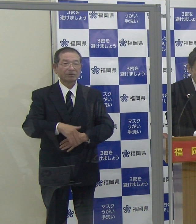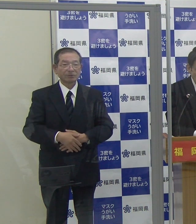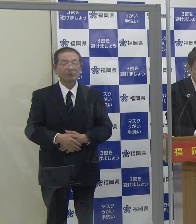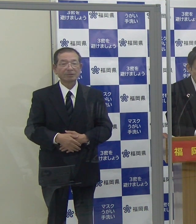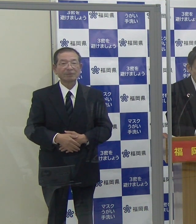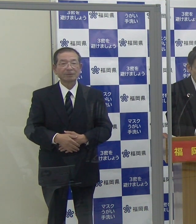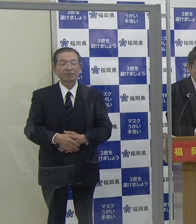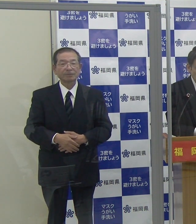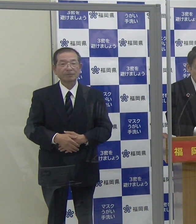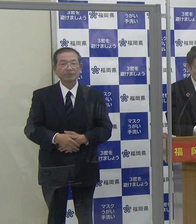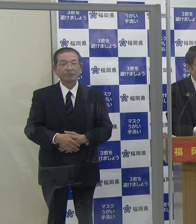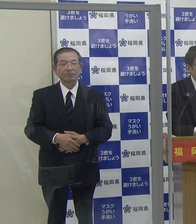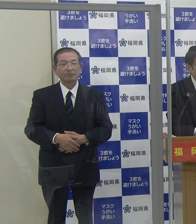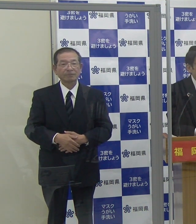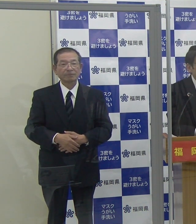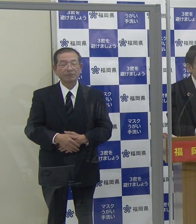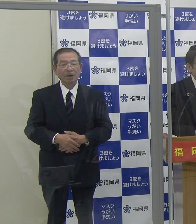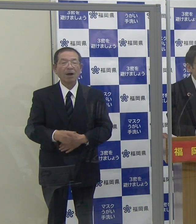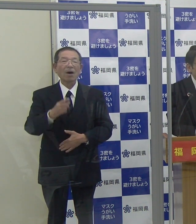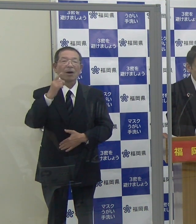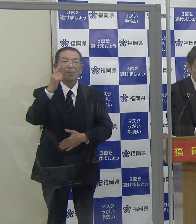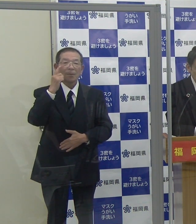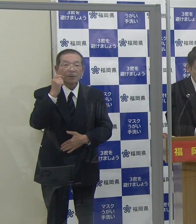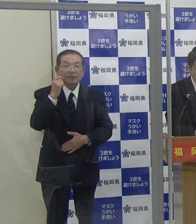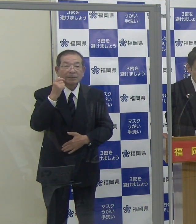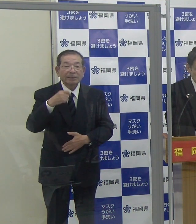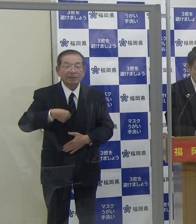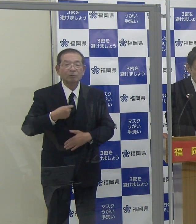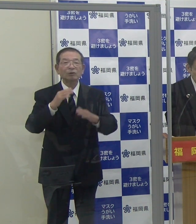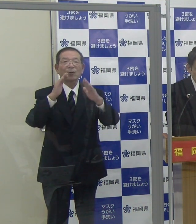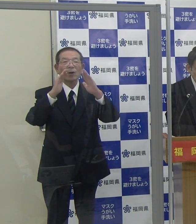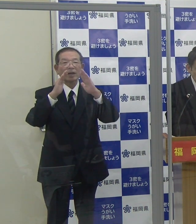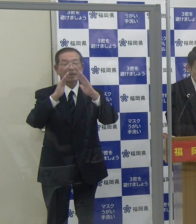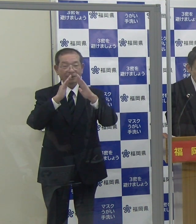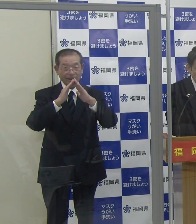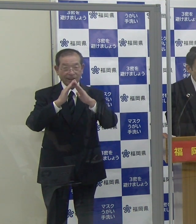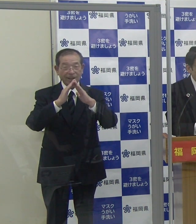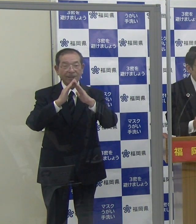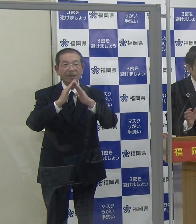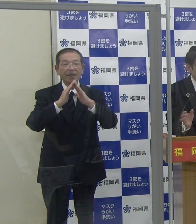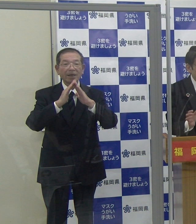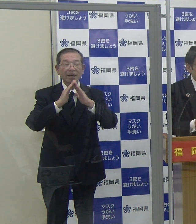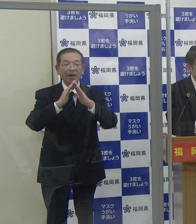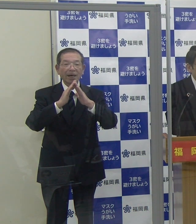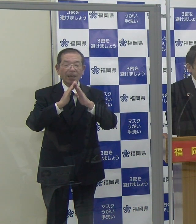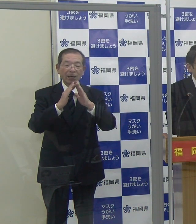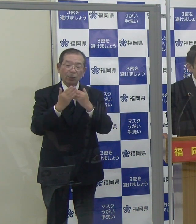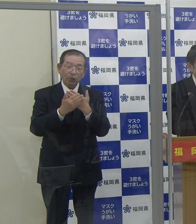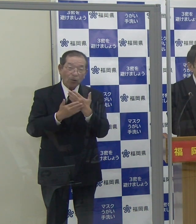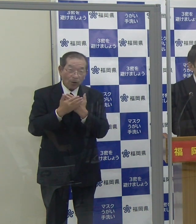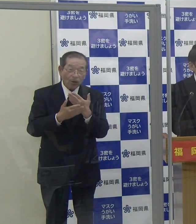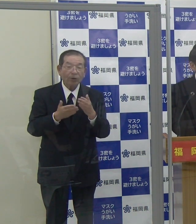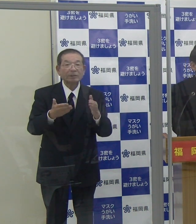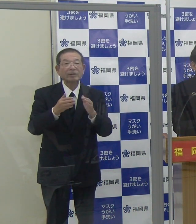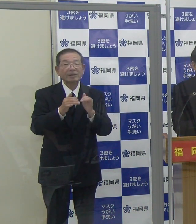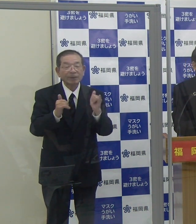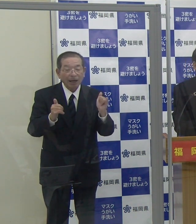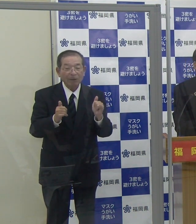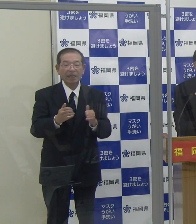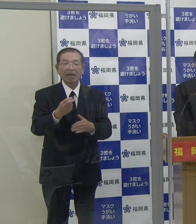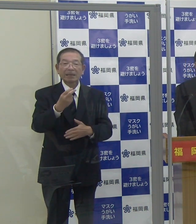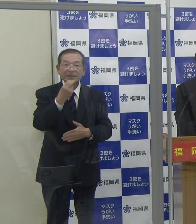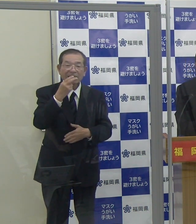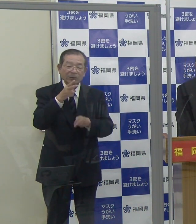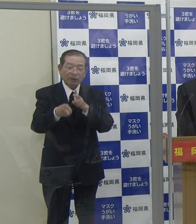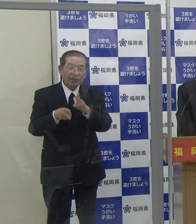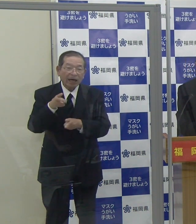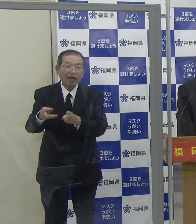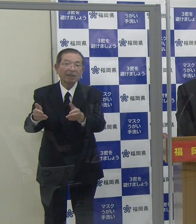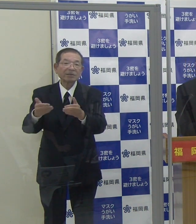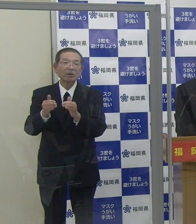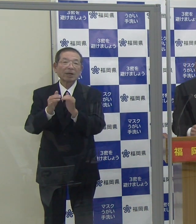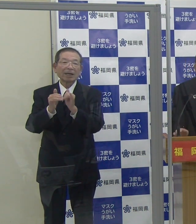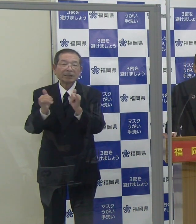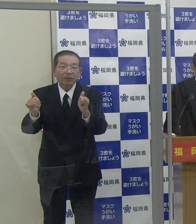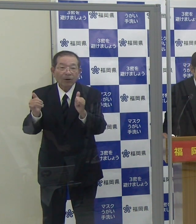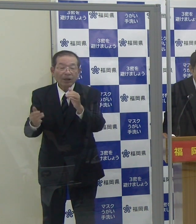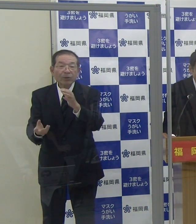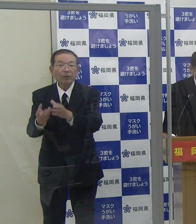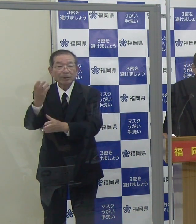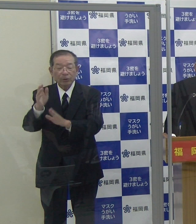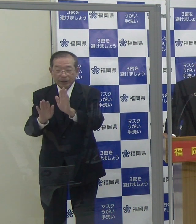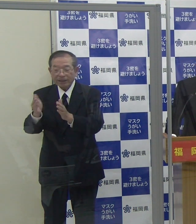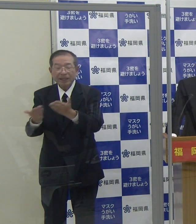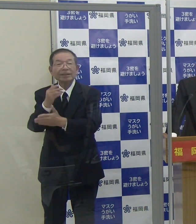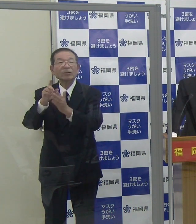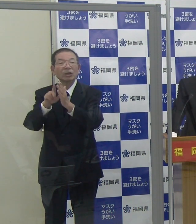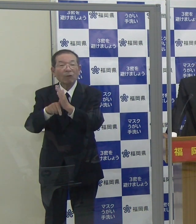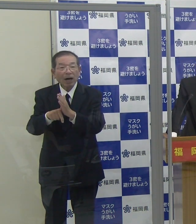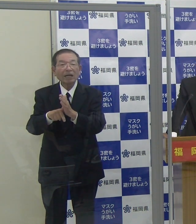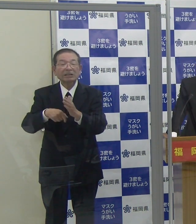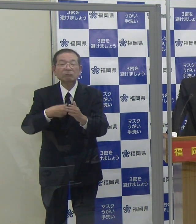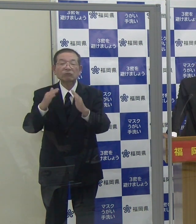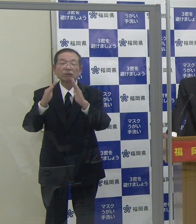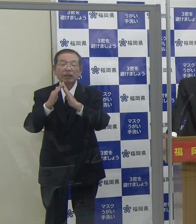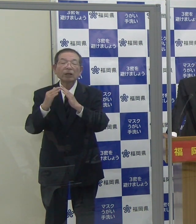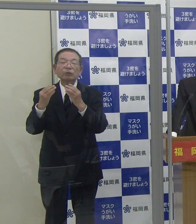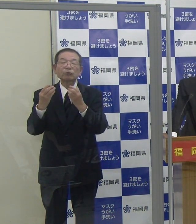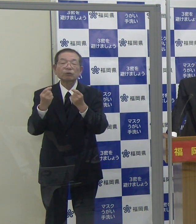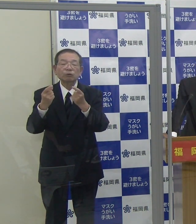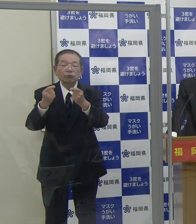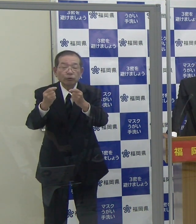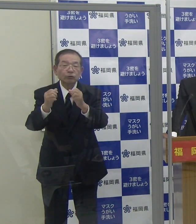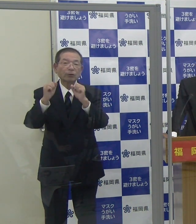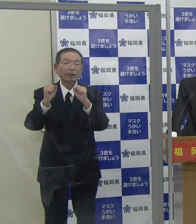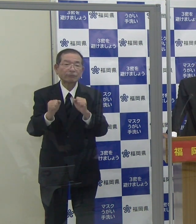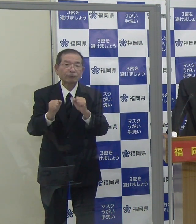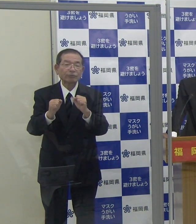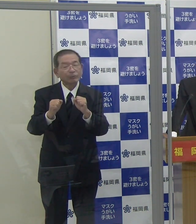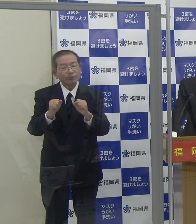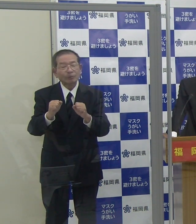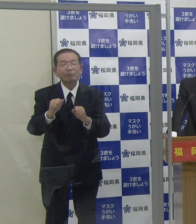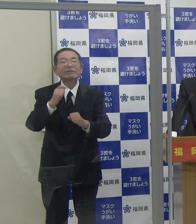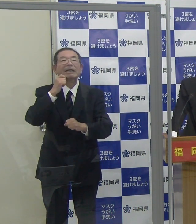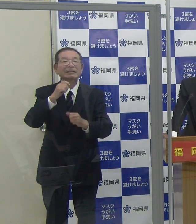もし、自宅療養されている方が、酸素投与が必要な状況となった場合に、自宅待機のままとなることのないよう、